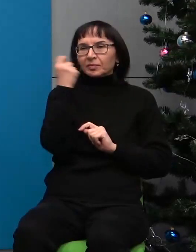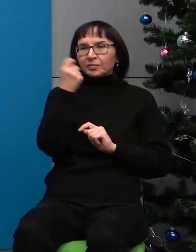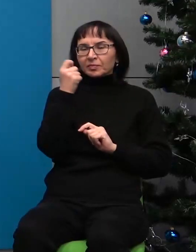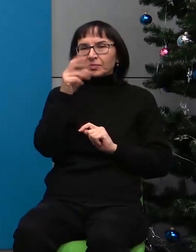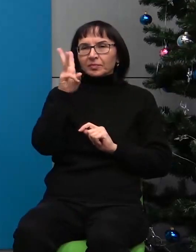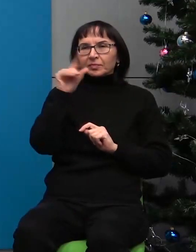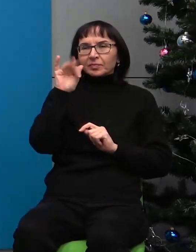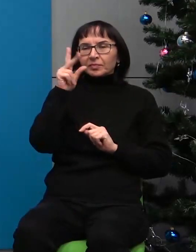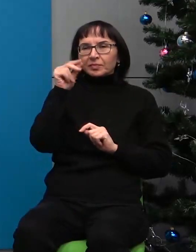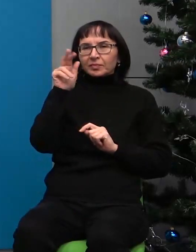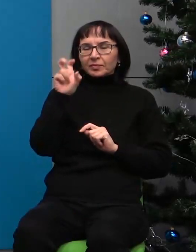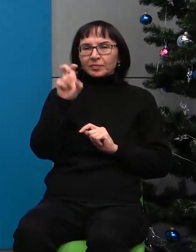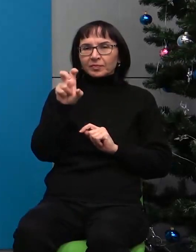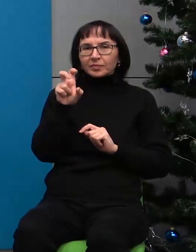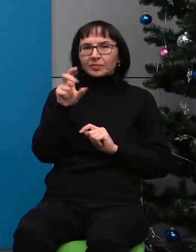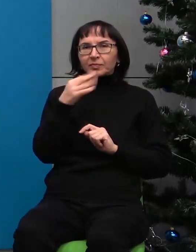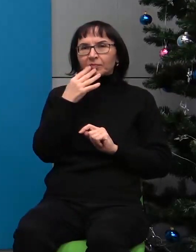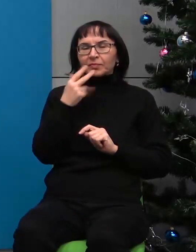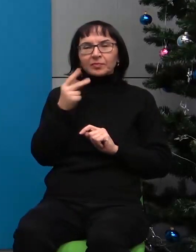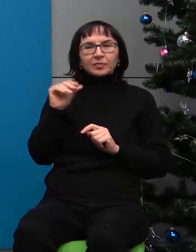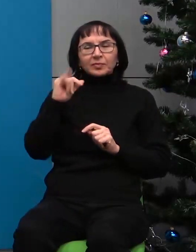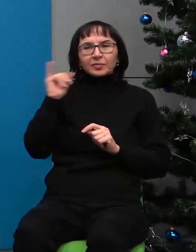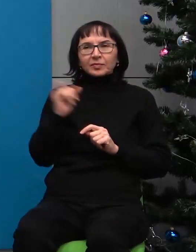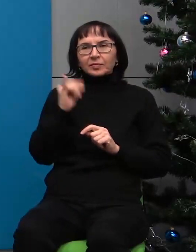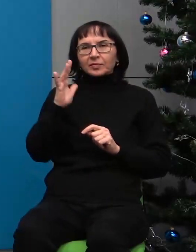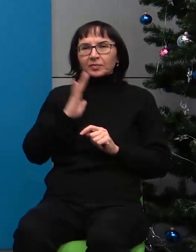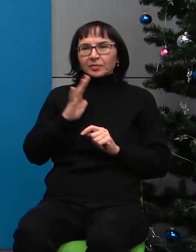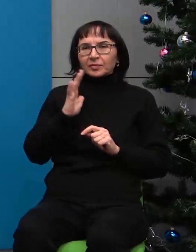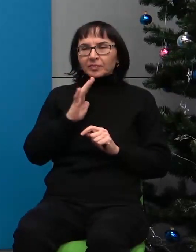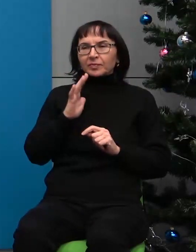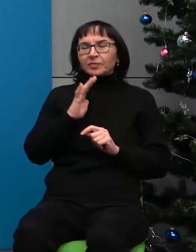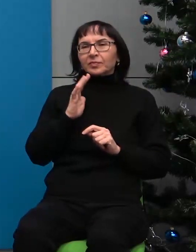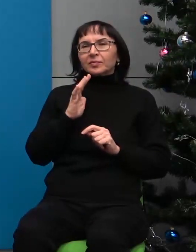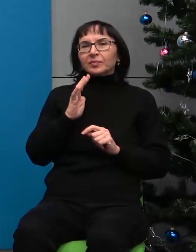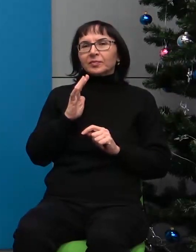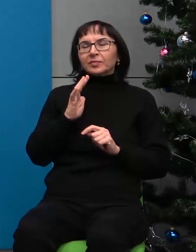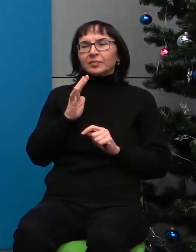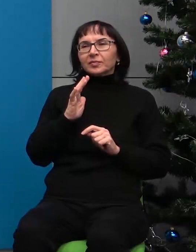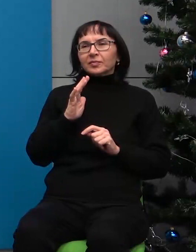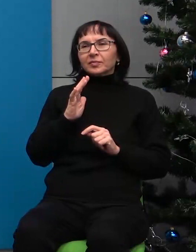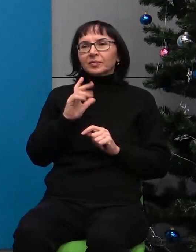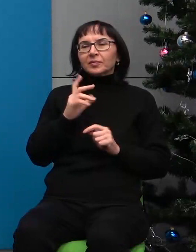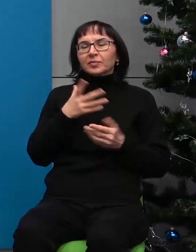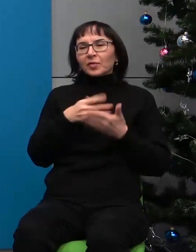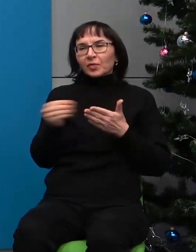że nie zawsze coś, co warto się opłaca i nie zawsze to, co się opłaca, warto. Wiadomo, że człowiek musi jeść,